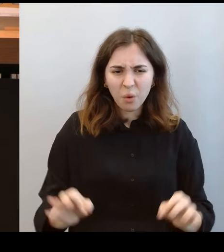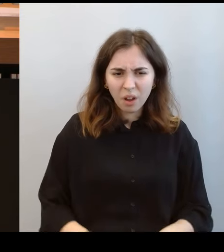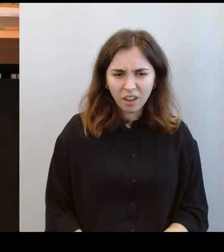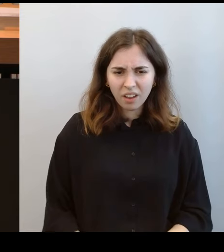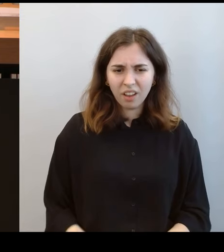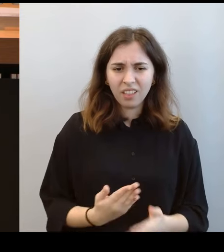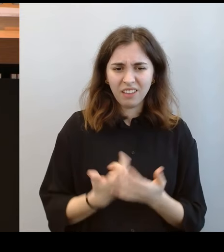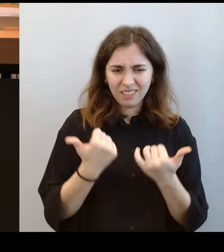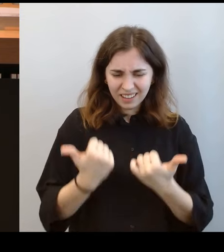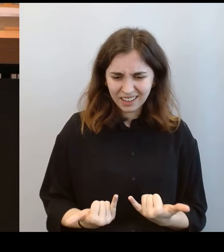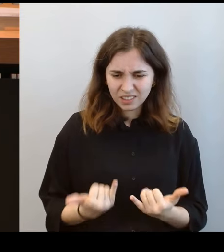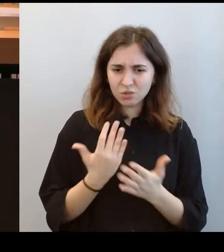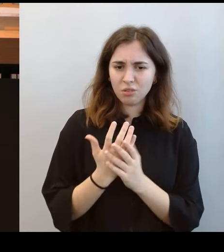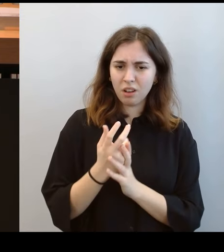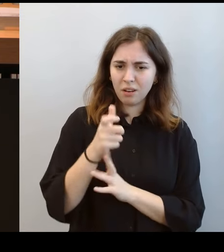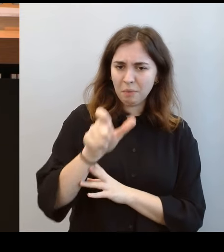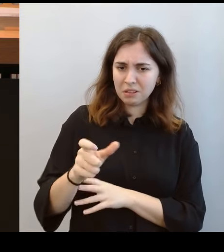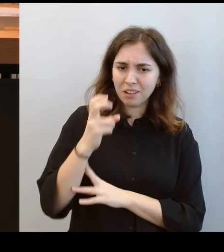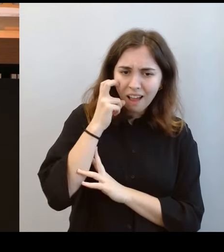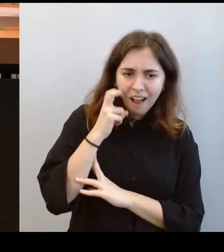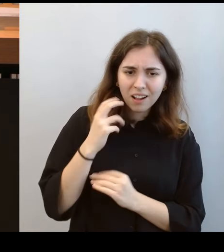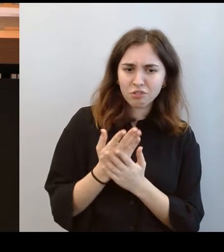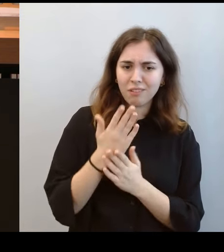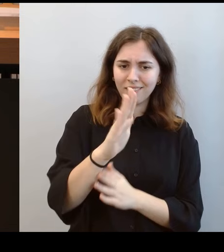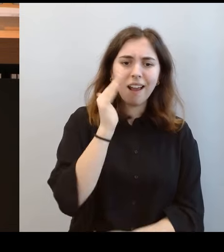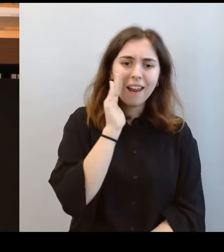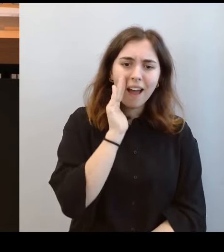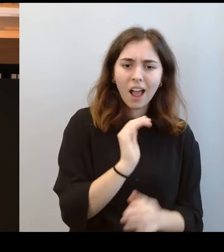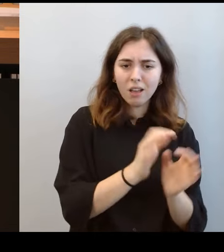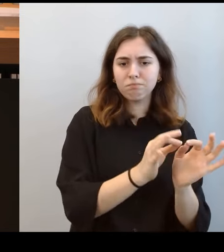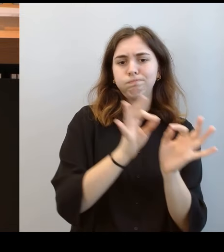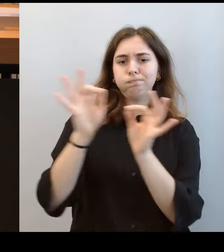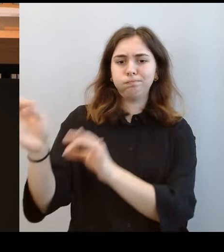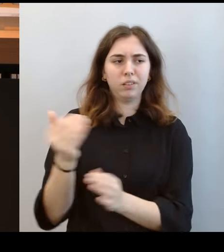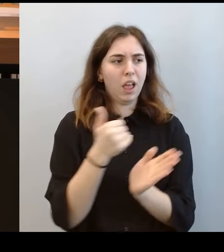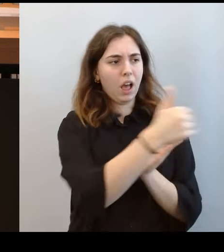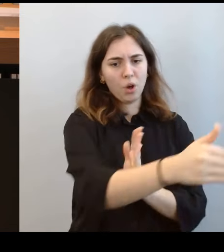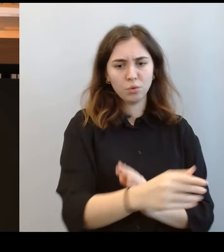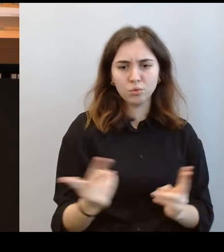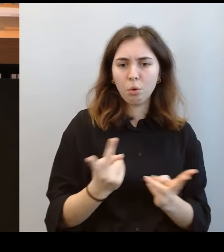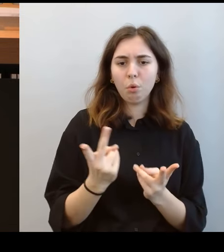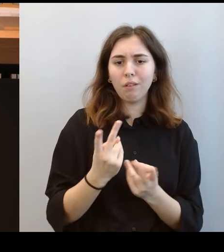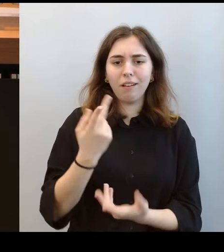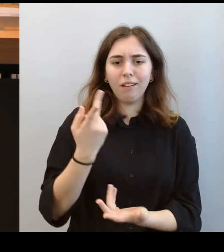Deutschen die kommunalen Wohnungen zu kündigen. Berliner werden verdrängt, diskriminiert